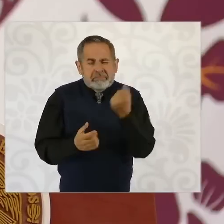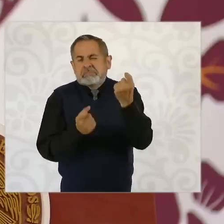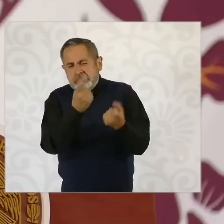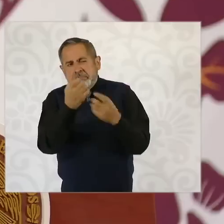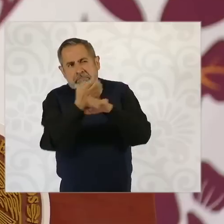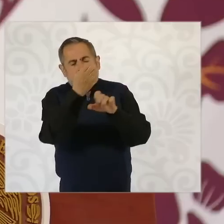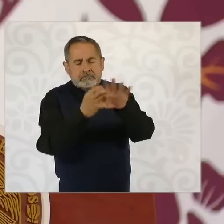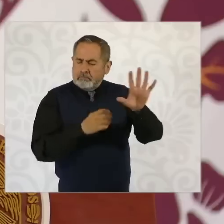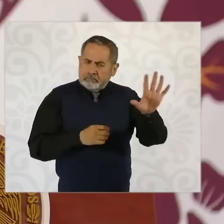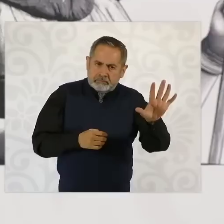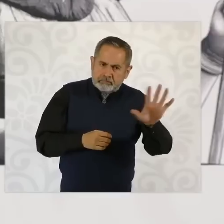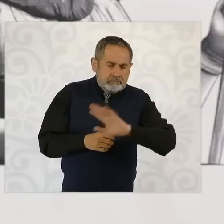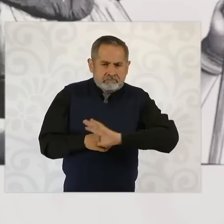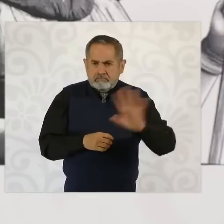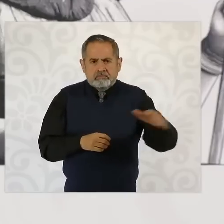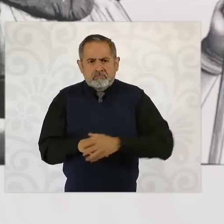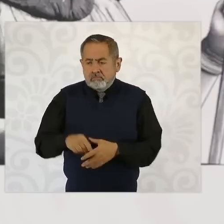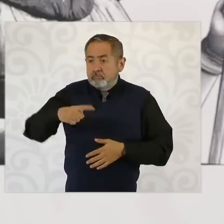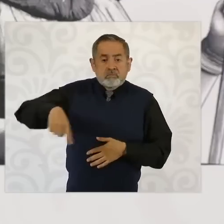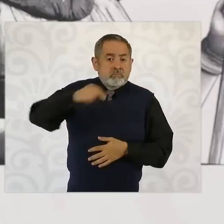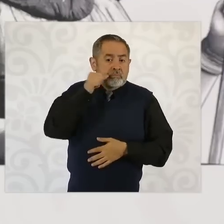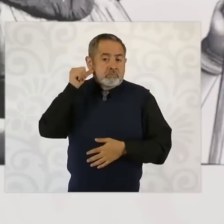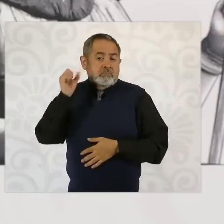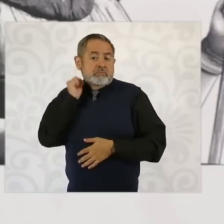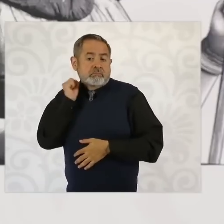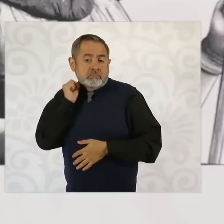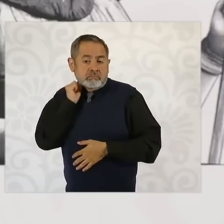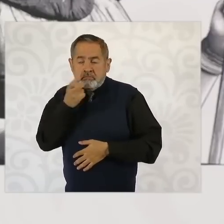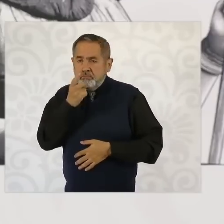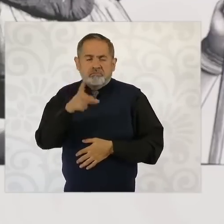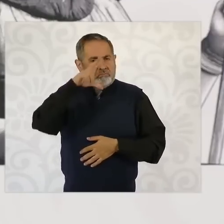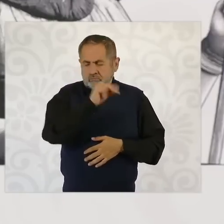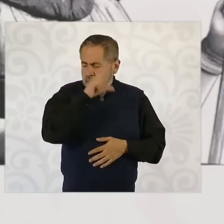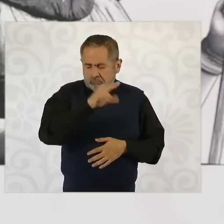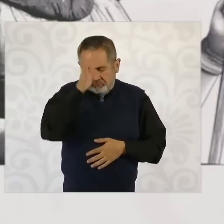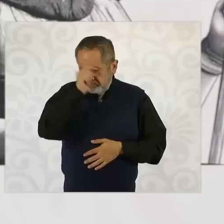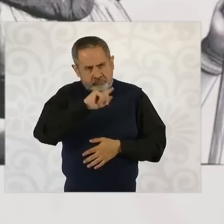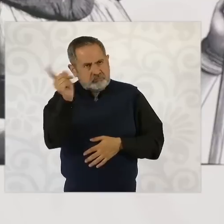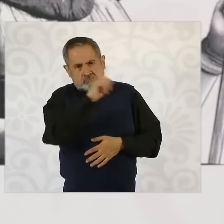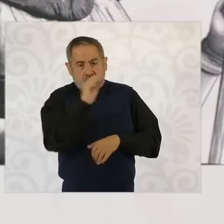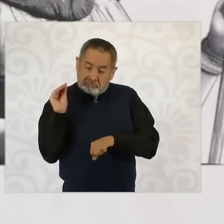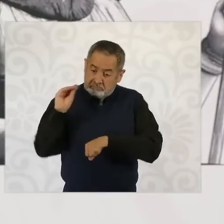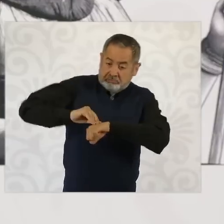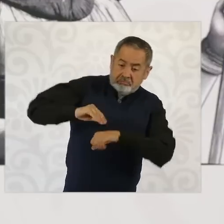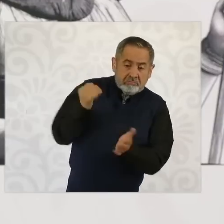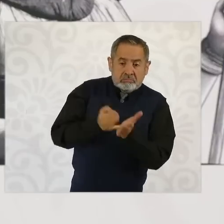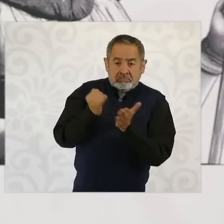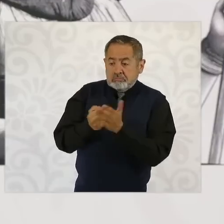en el territorio extranjero la cual calificó como una injusticia discriminatoria además respaldó su